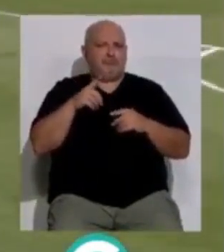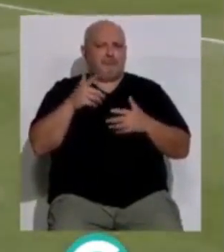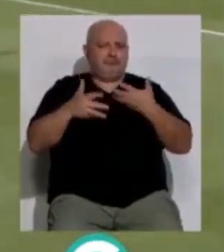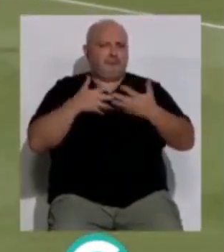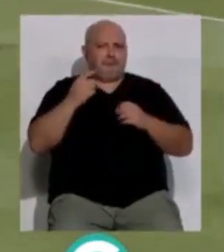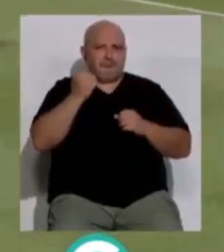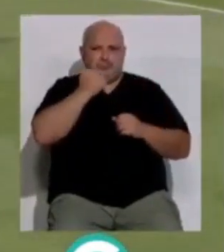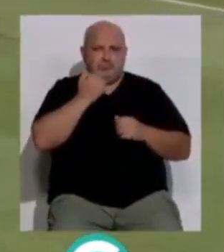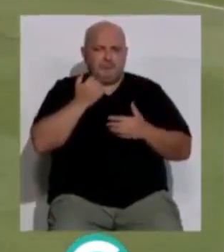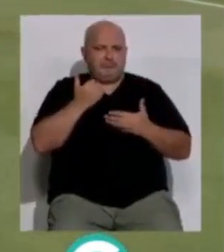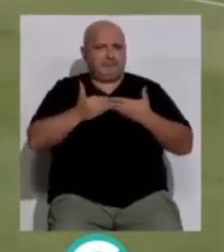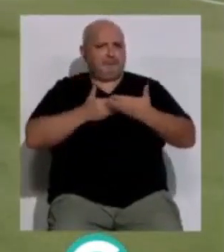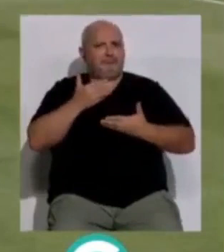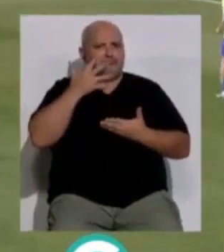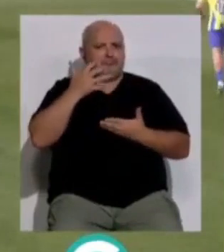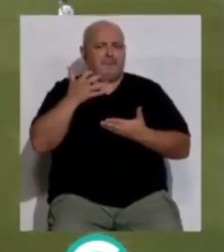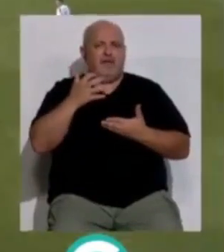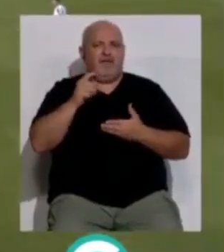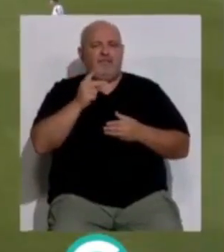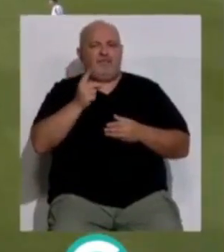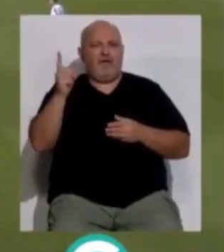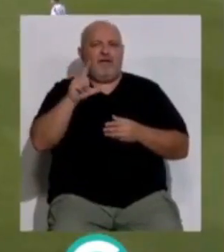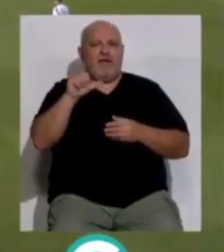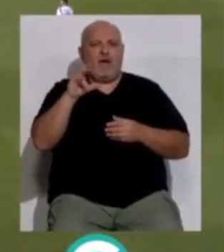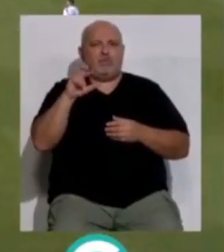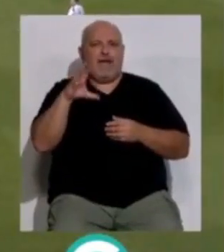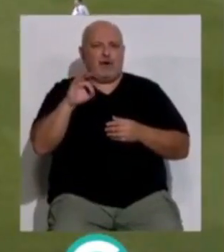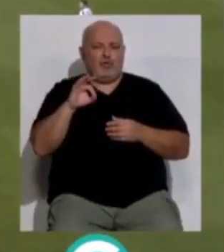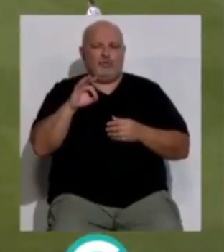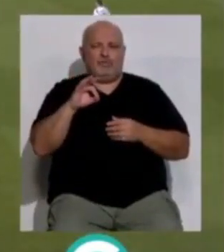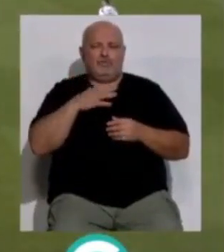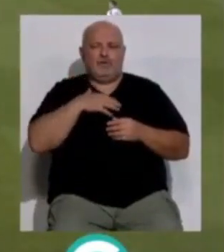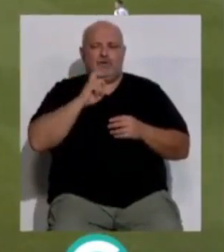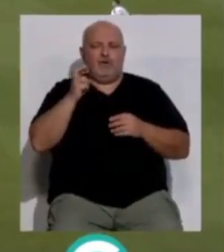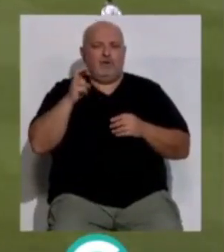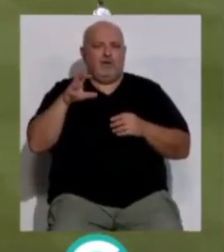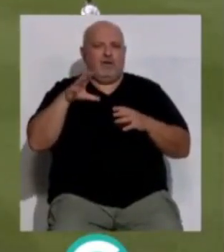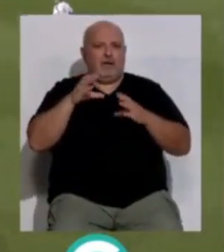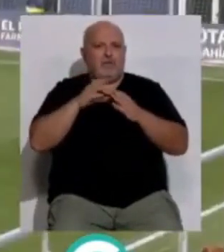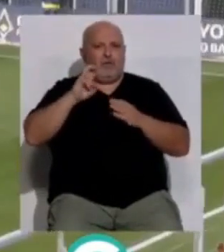después que se fue lautaro que la autora creo que se fue al torque en Montevideo cuando se